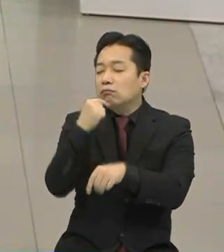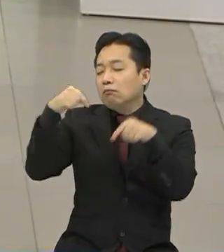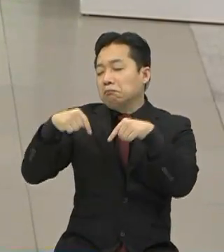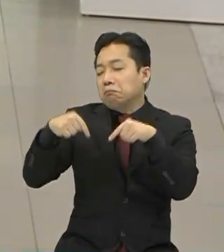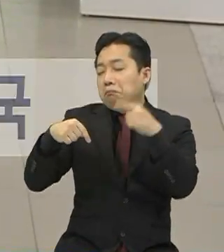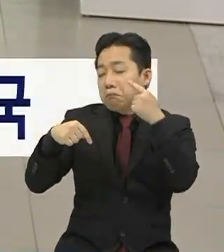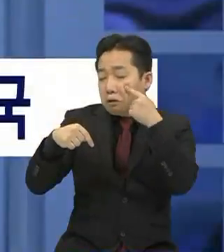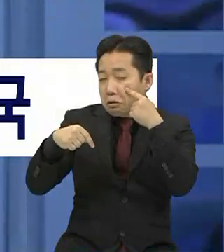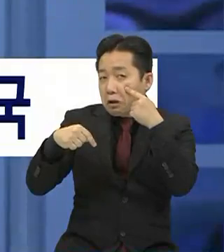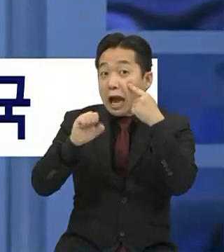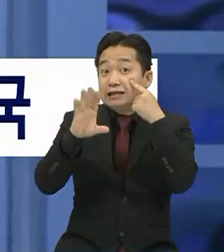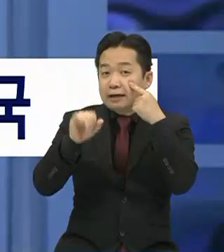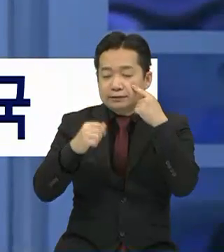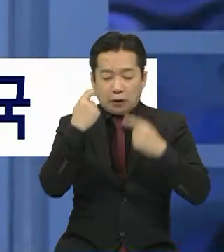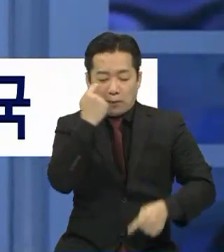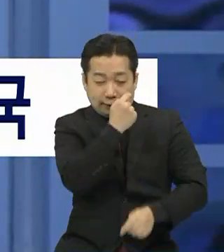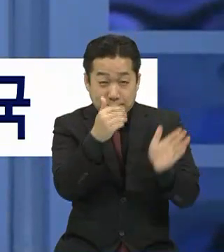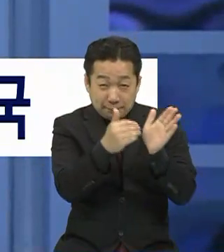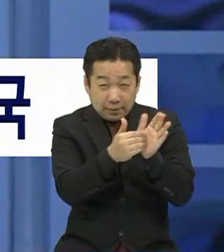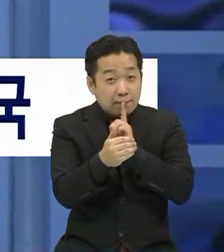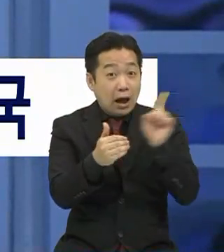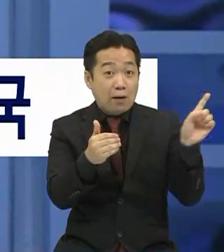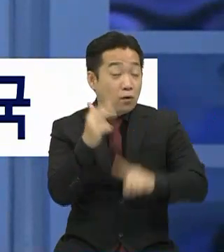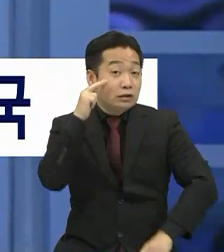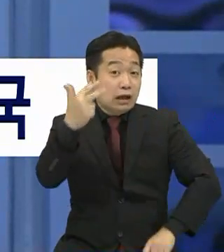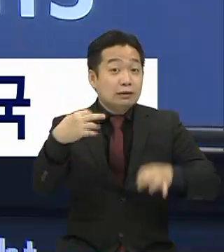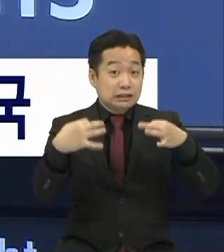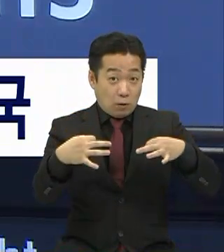조율해 왔는데 SBS 취재 결과 남 변호사가 다음 주 금요일 인천공항을 통해 입국하는